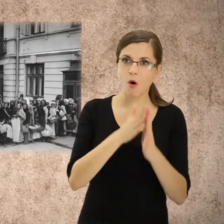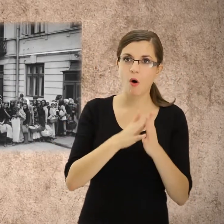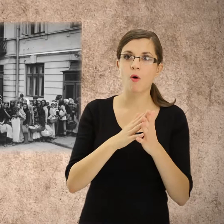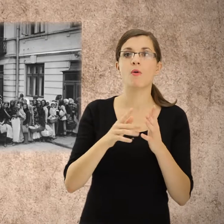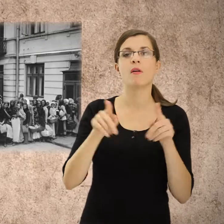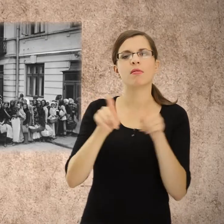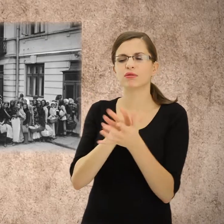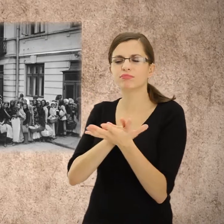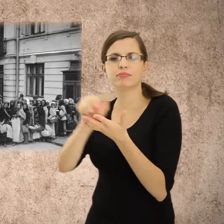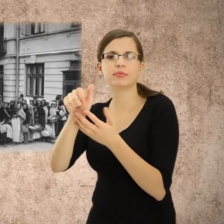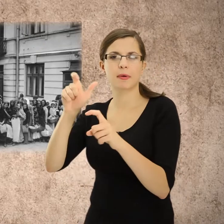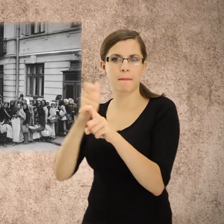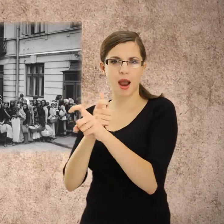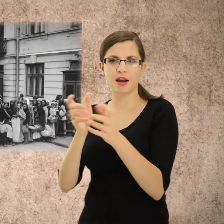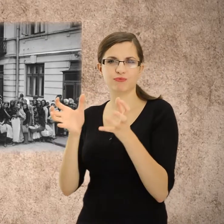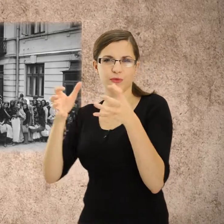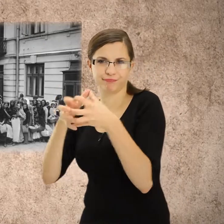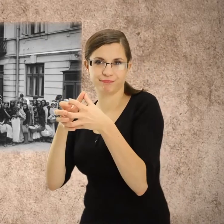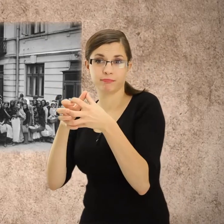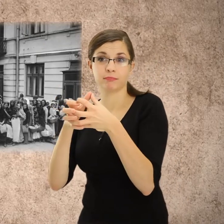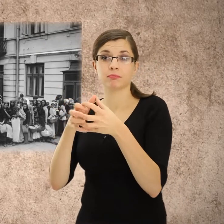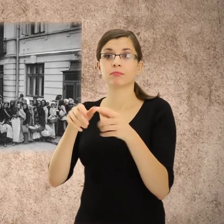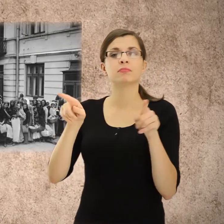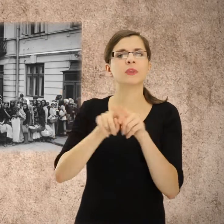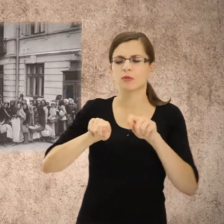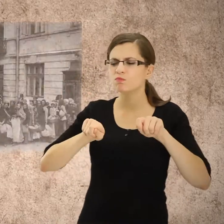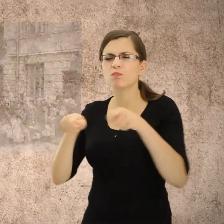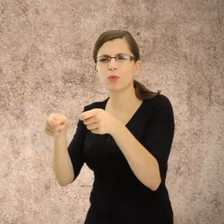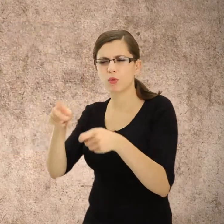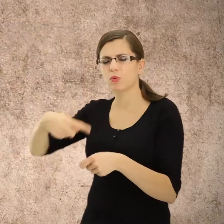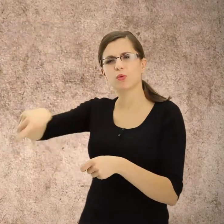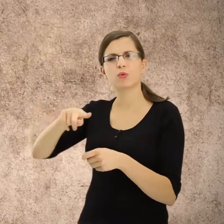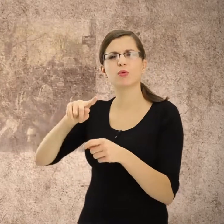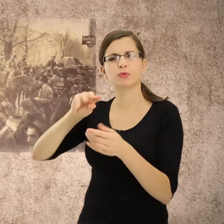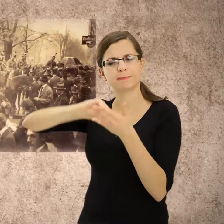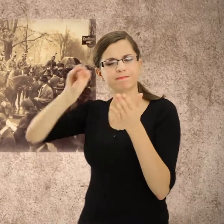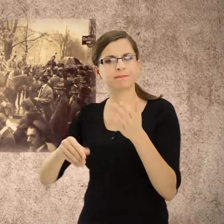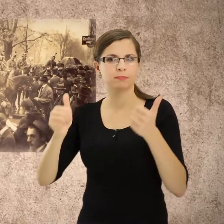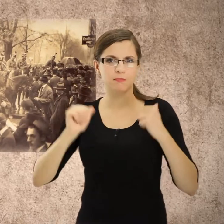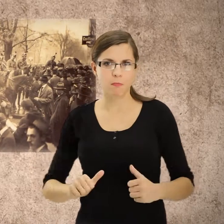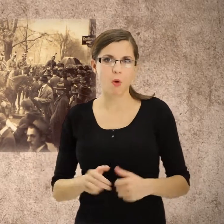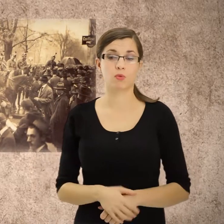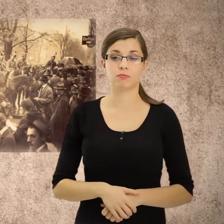Musieli pokonać państwa sprzymierzone i zmusić je do podpisania pokoju.